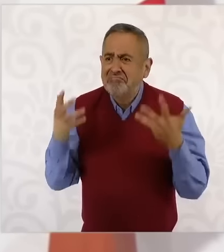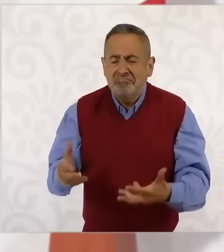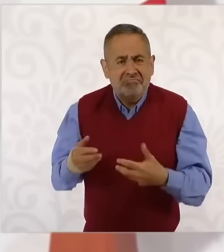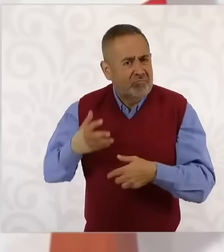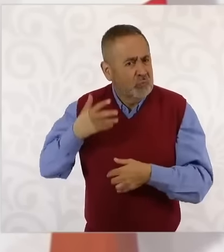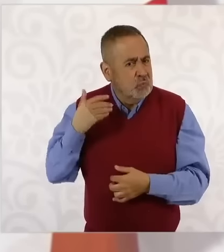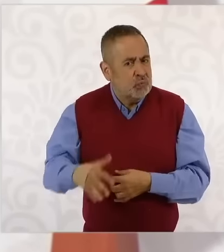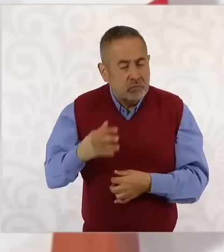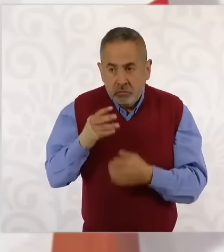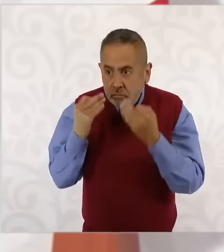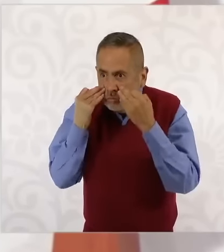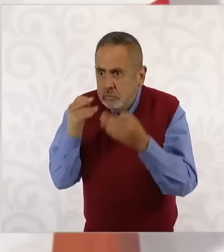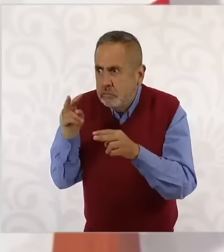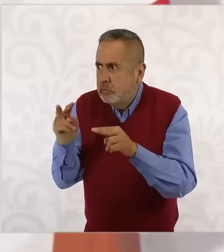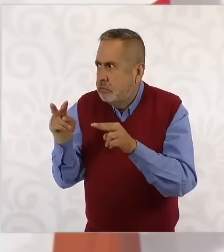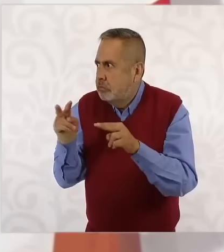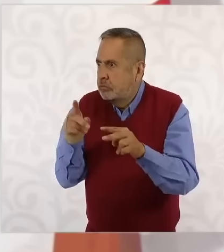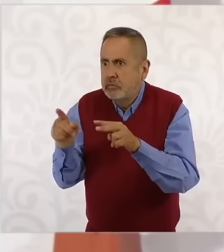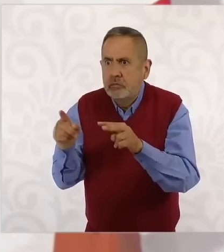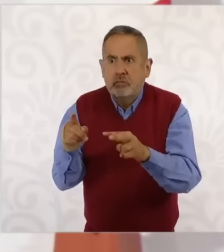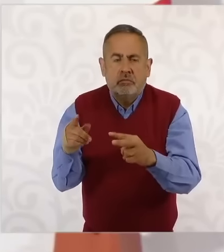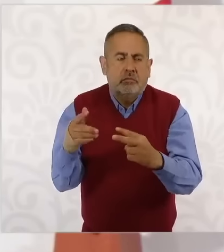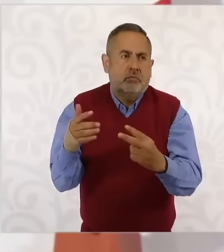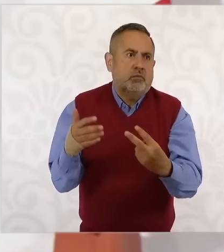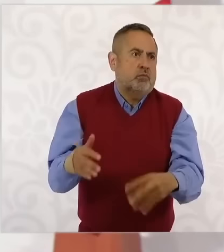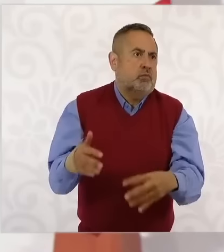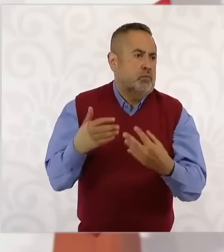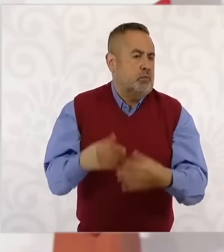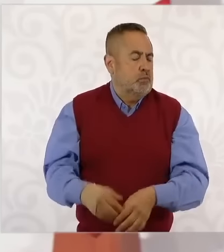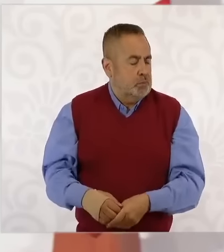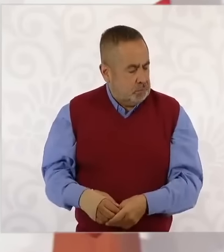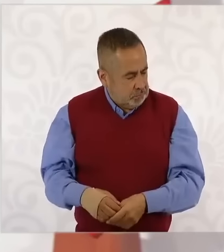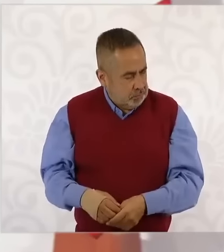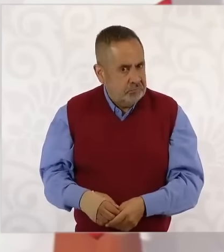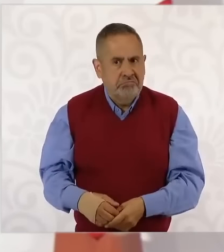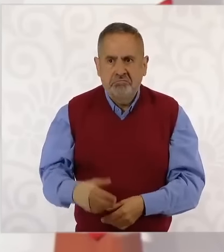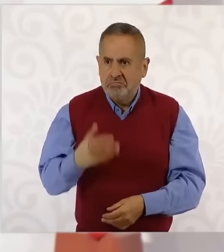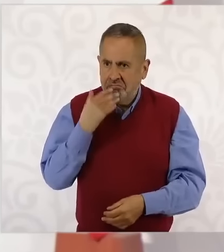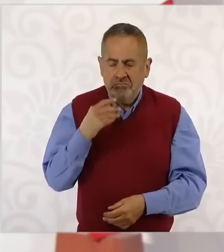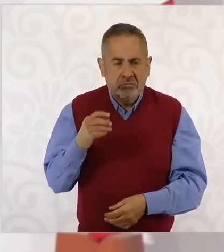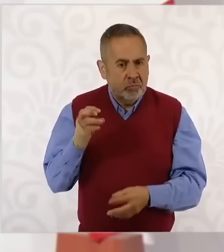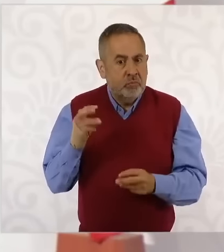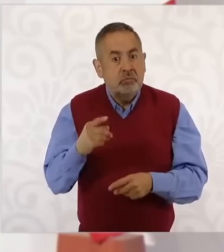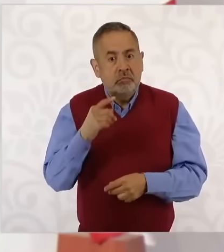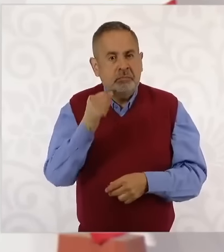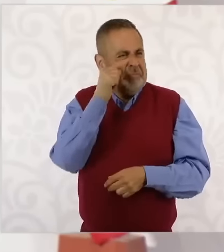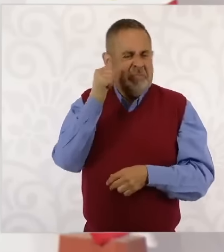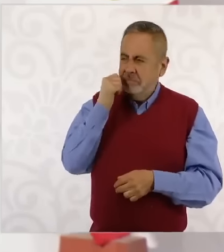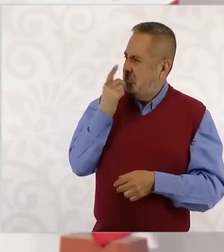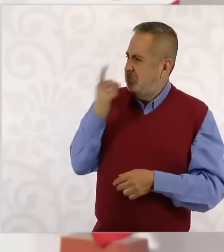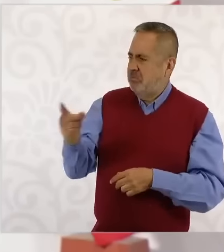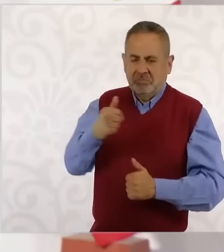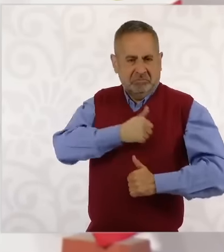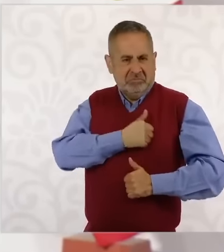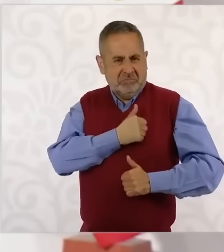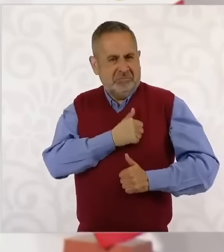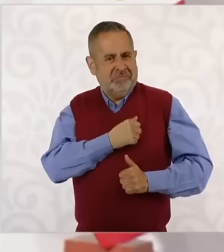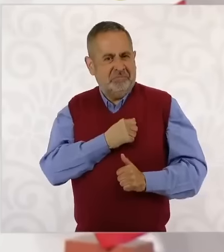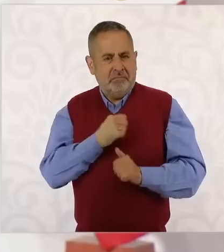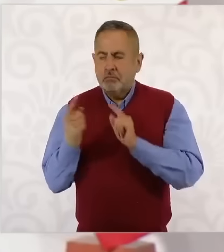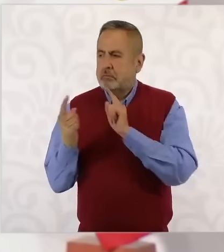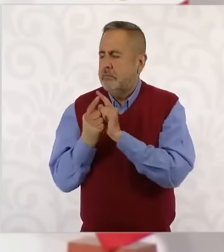Y se ve porque no solamente es, ayer le dije a un soldado, eh, muchas gracias,